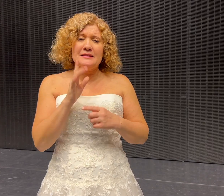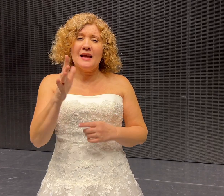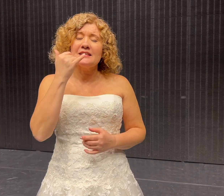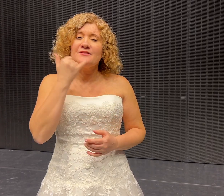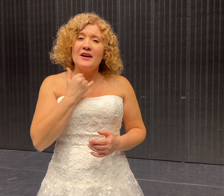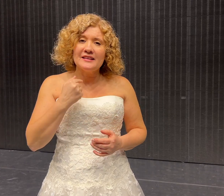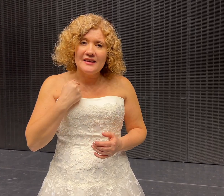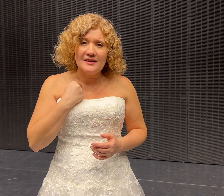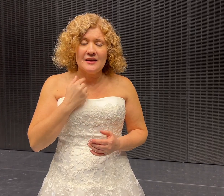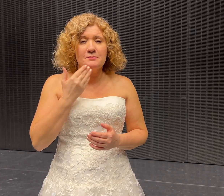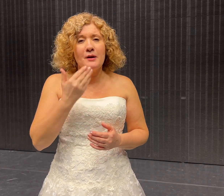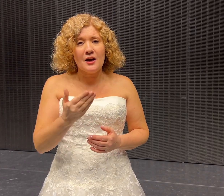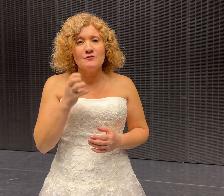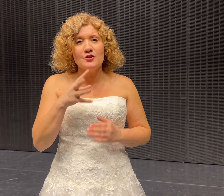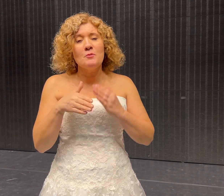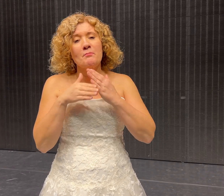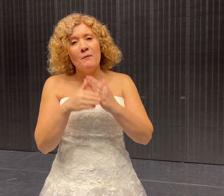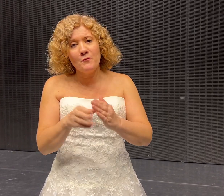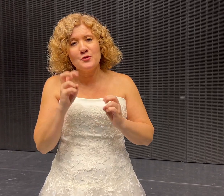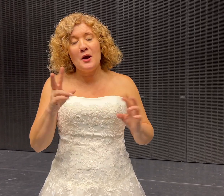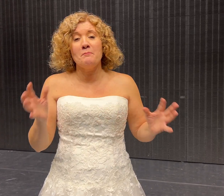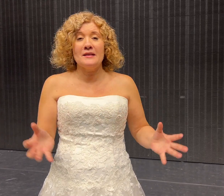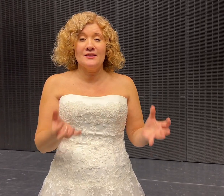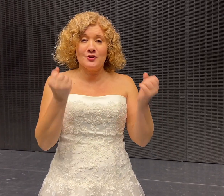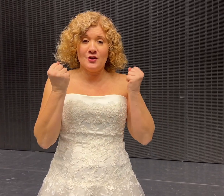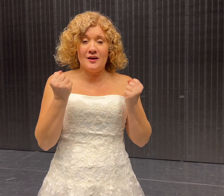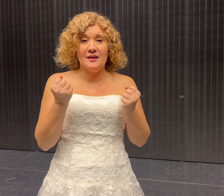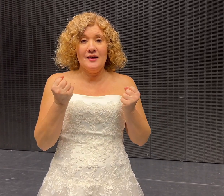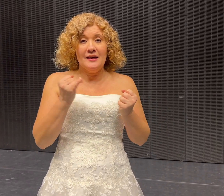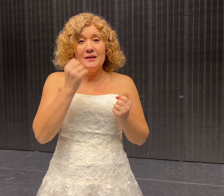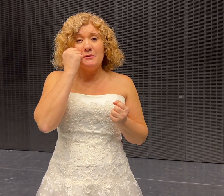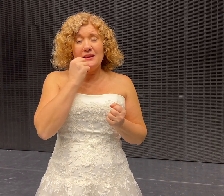Они постоянно звонили нам, спрашивали, чем помочь, как поддержать,